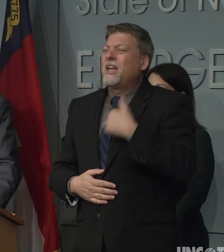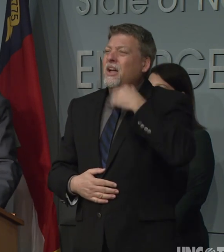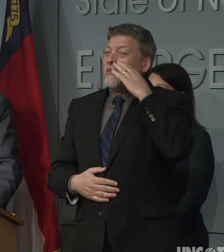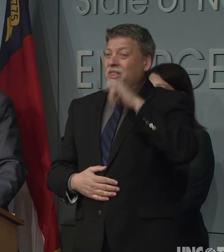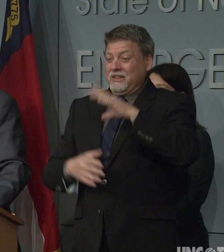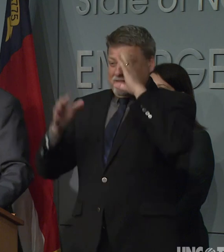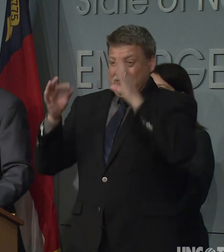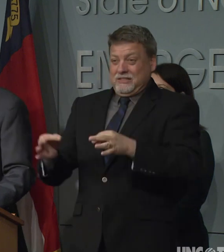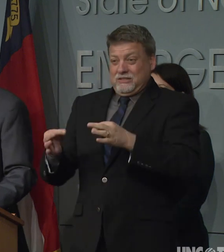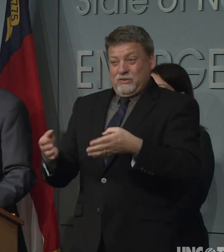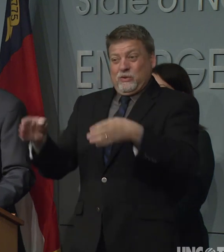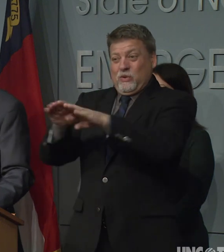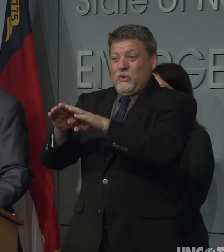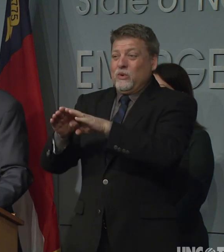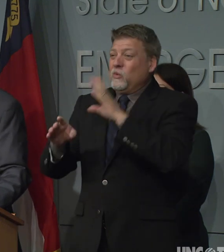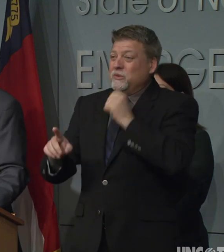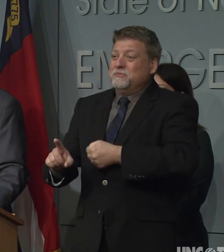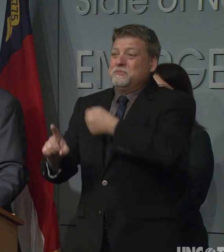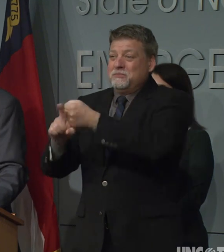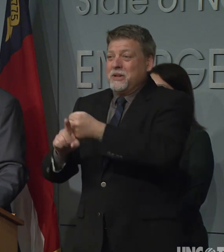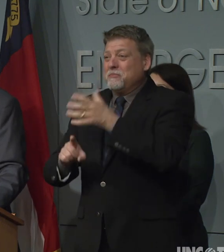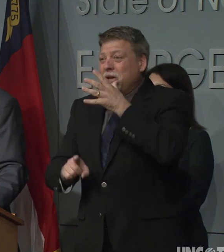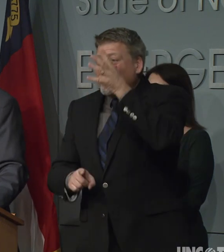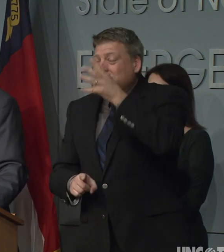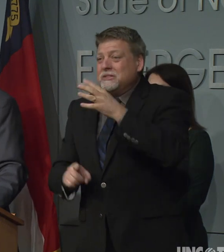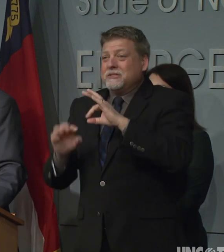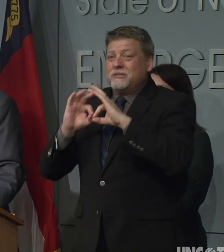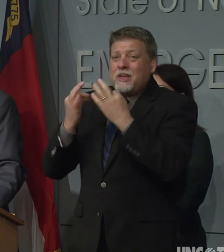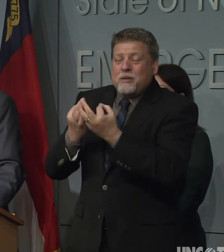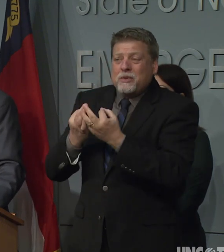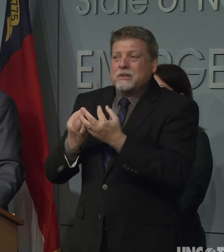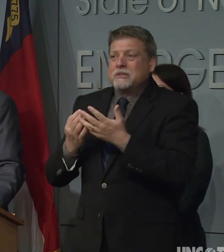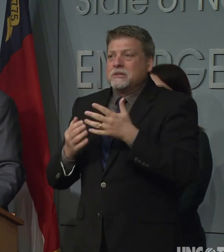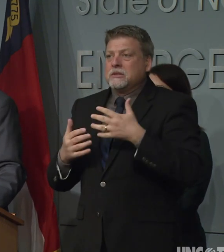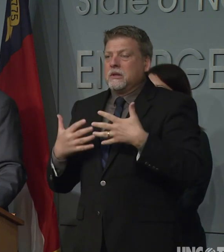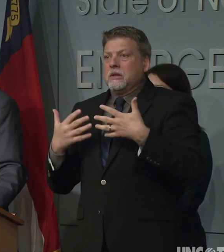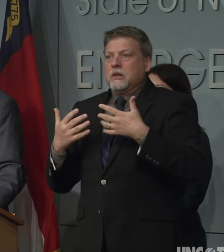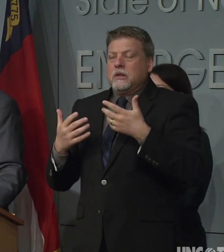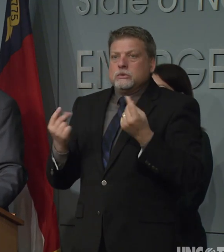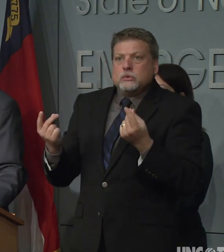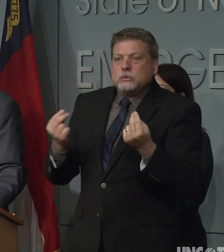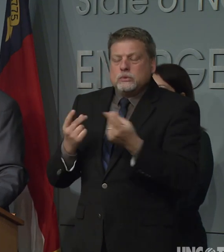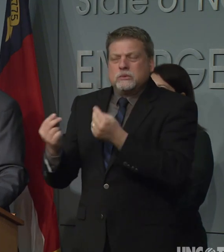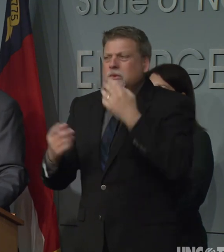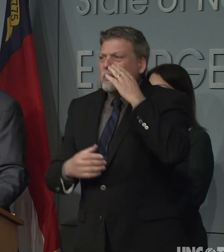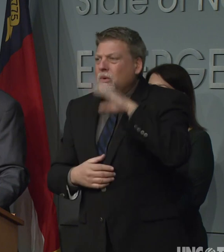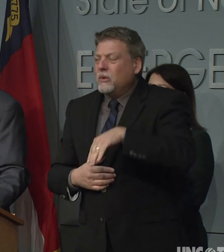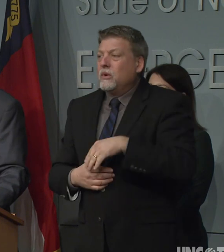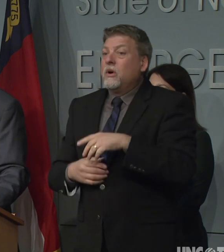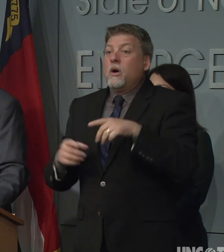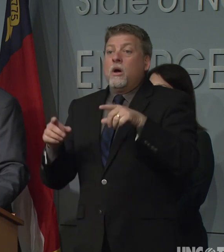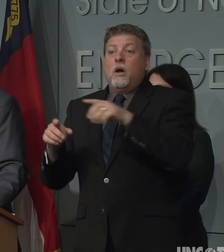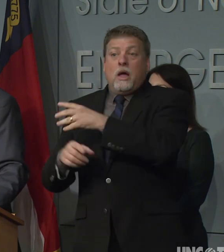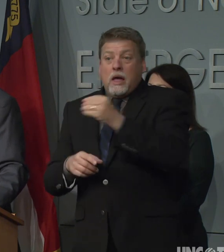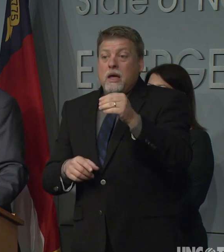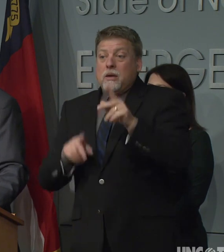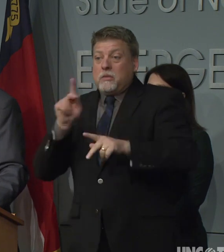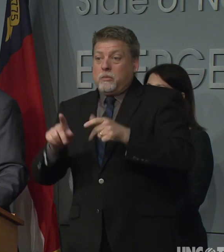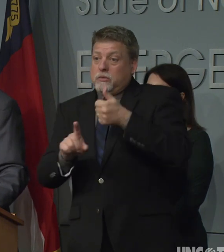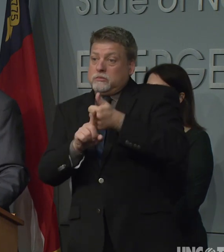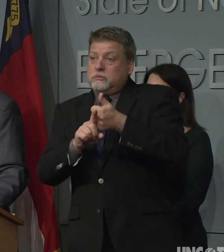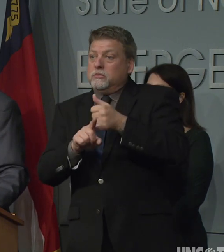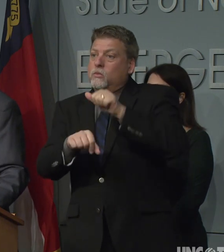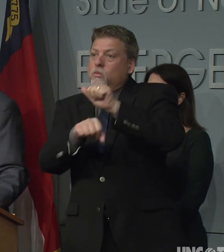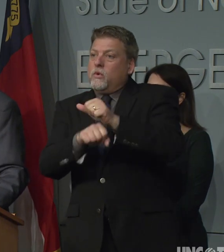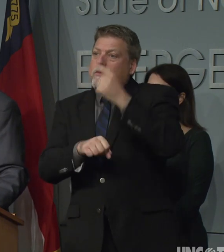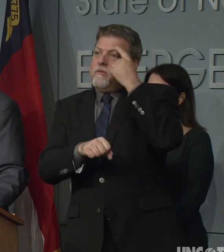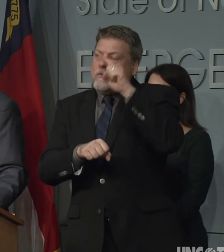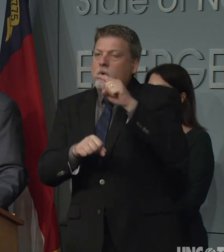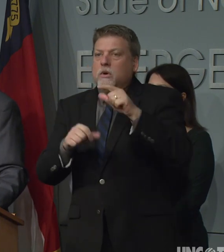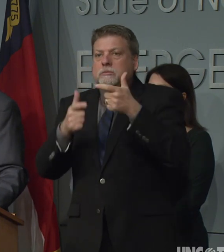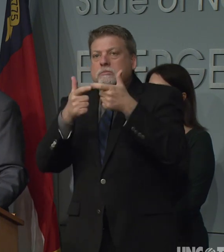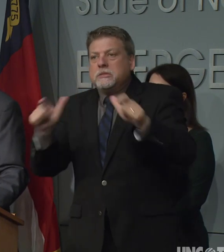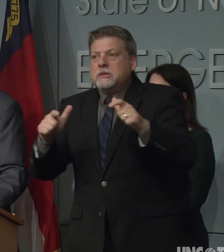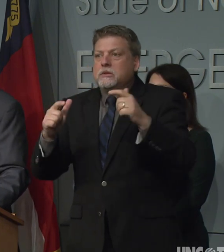para los estudiantes estas medidas van a afectar aquellas personas y que especialmente para personas que se les paga